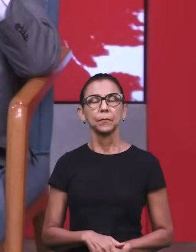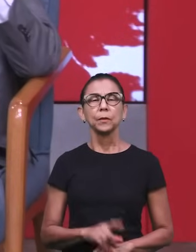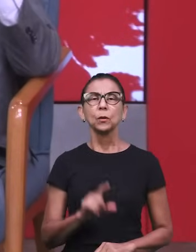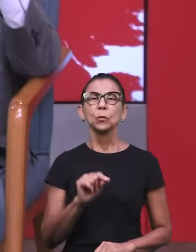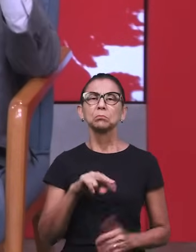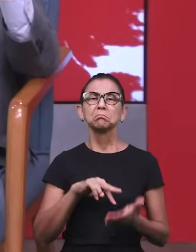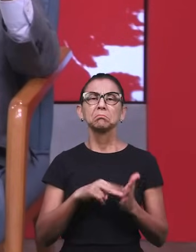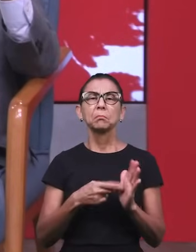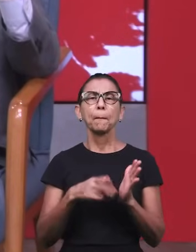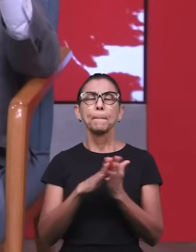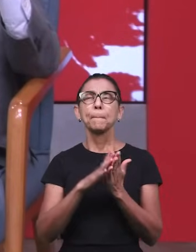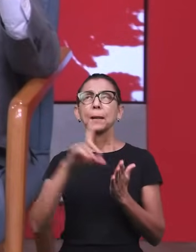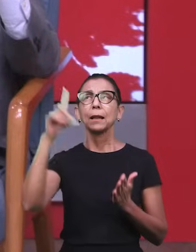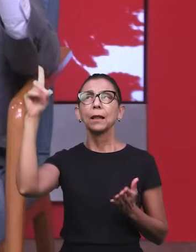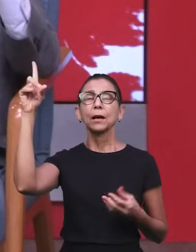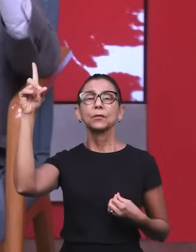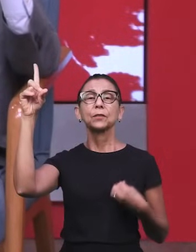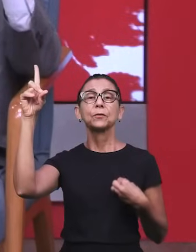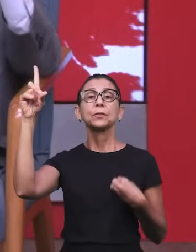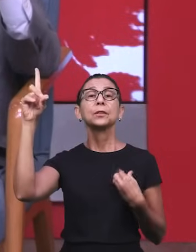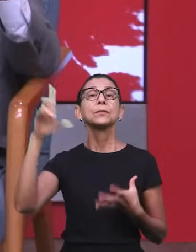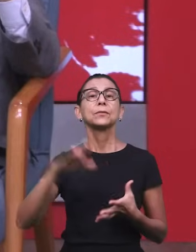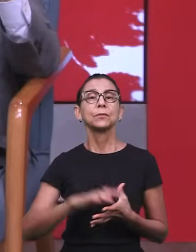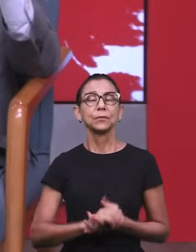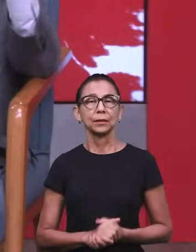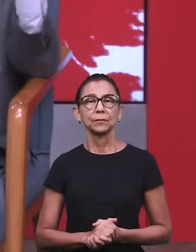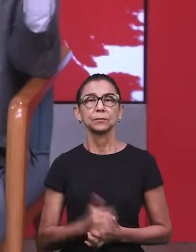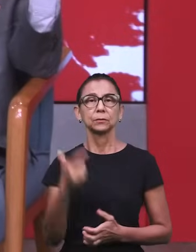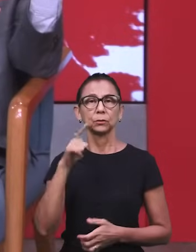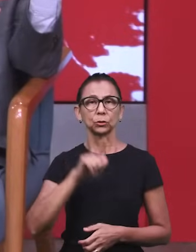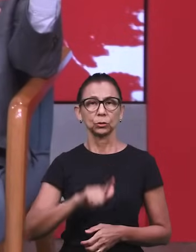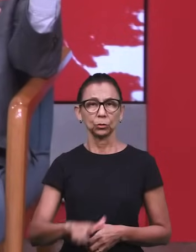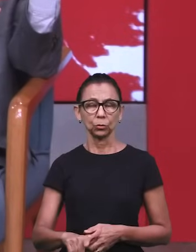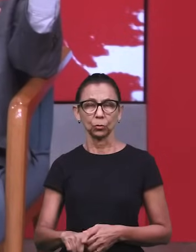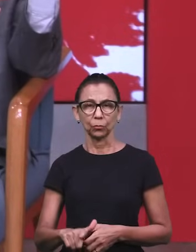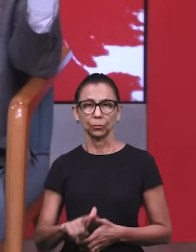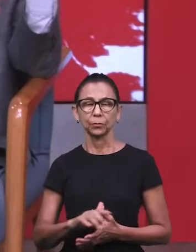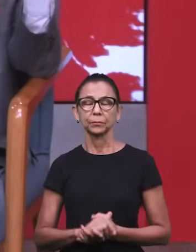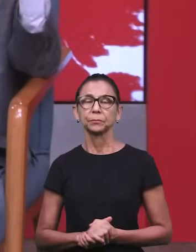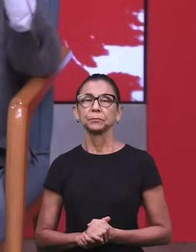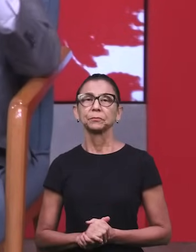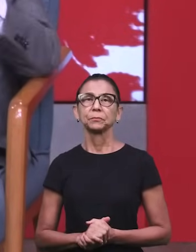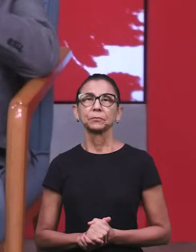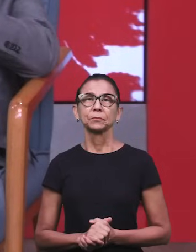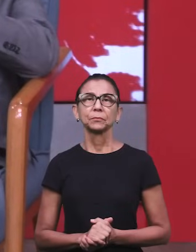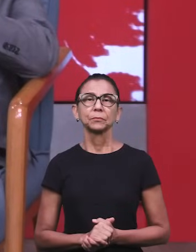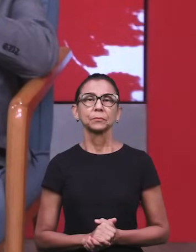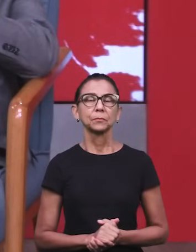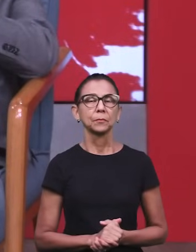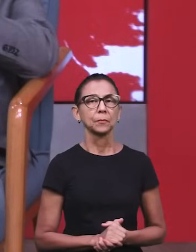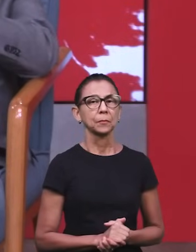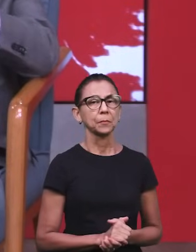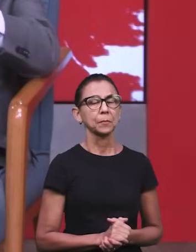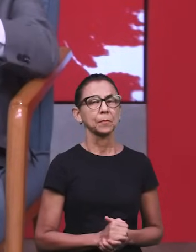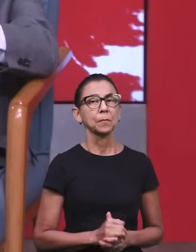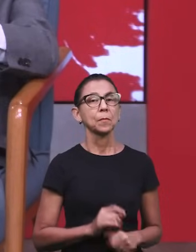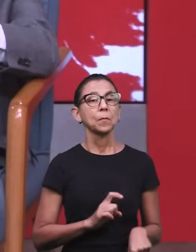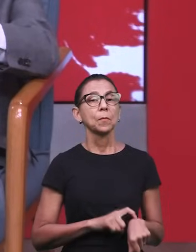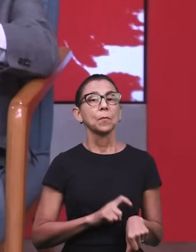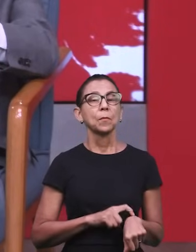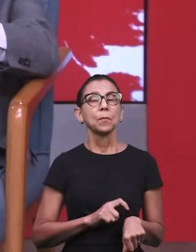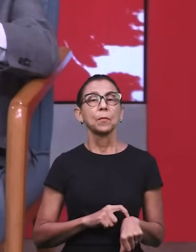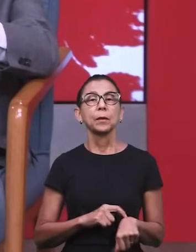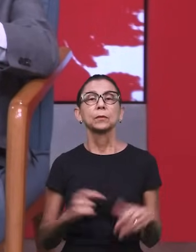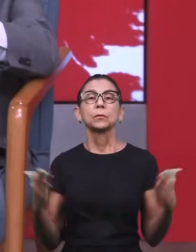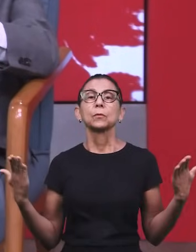que consiste a palavra viva então repetindo aquilo que eu respondi ao cidadão O Grande Momento hoje